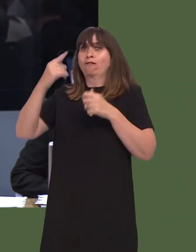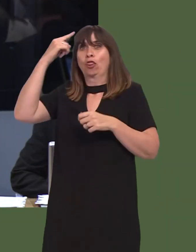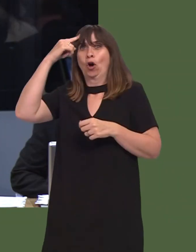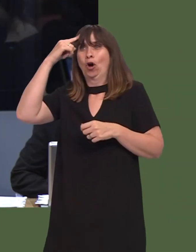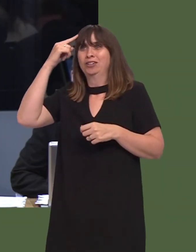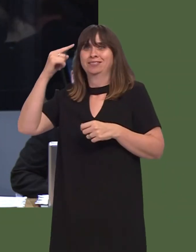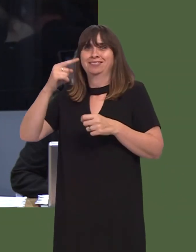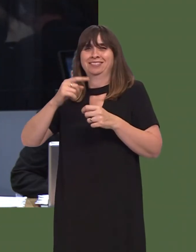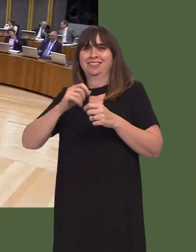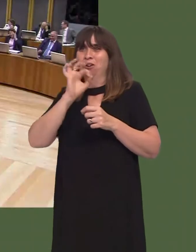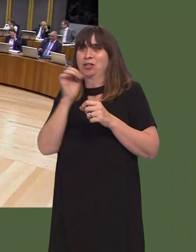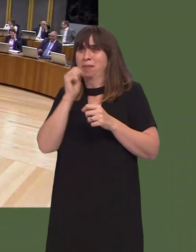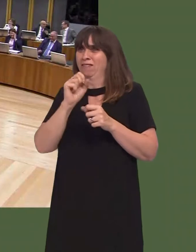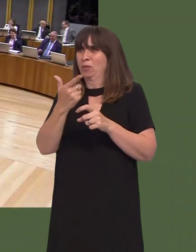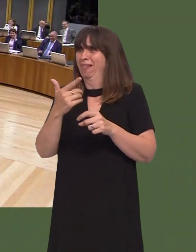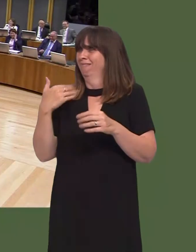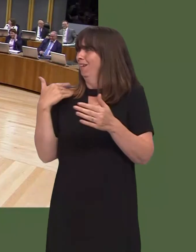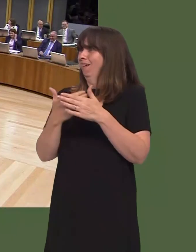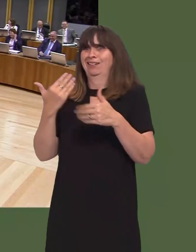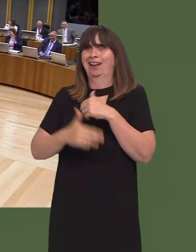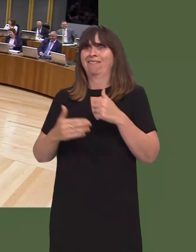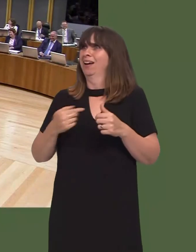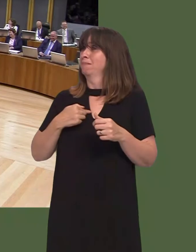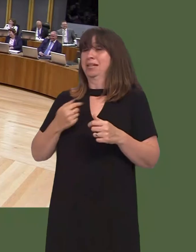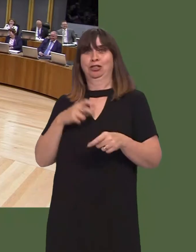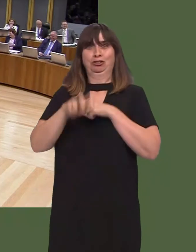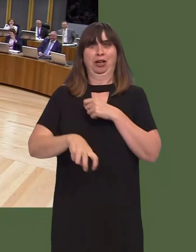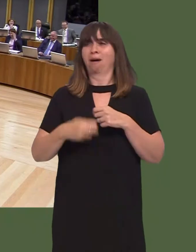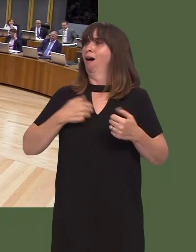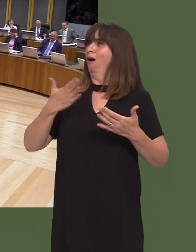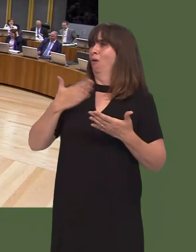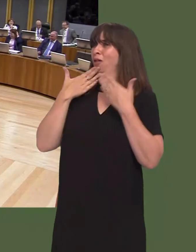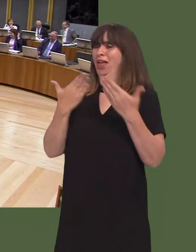ac mae hwn yn fater, digwydd bod, rydw iín teimloín reit gryf yn ei gylch o. Mae cofebauír